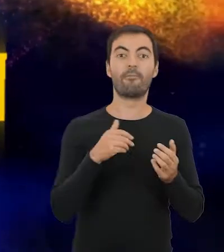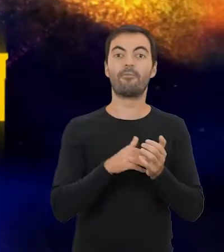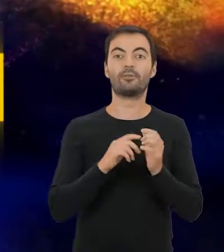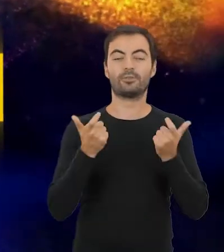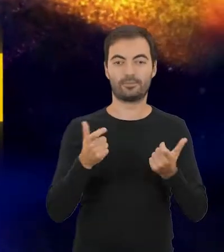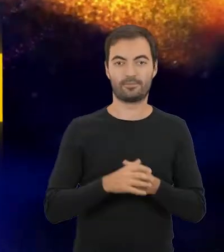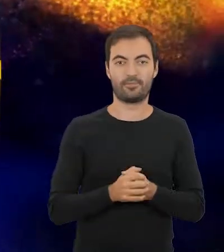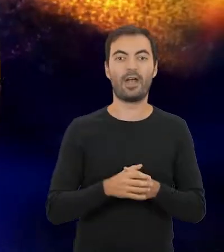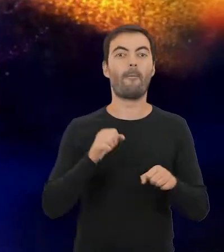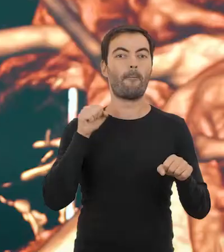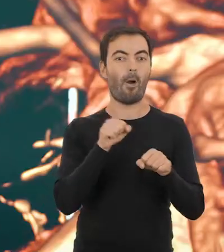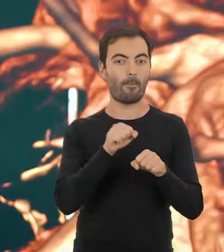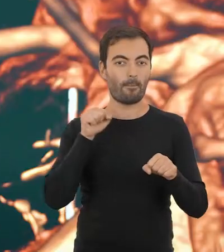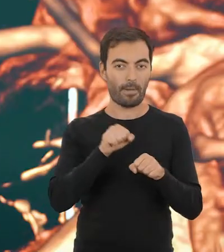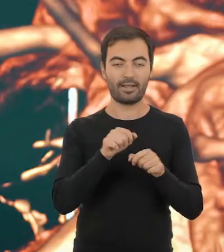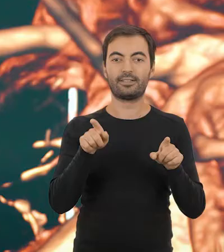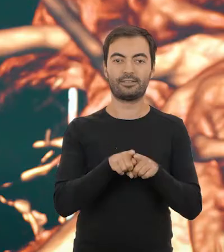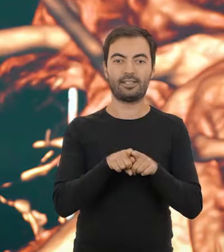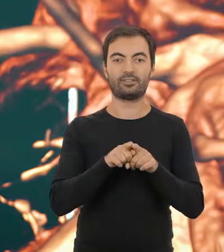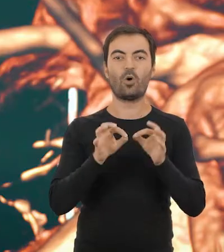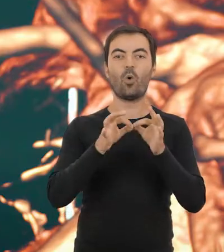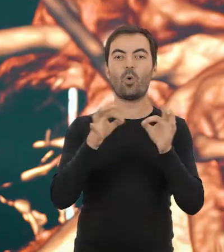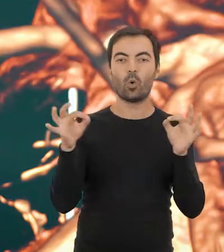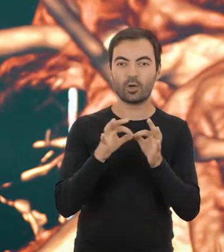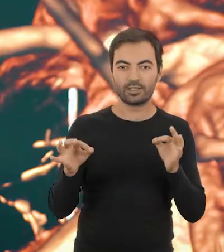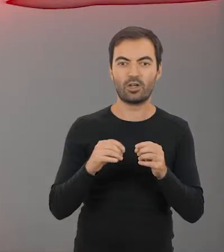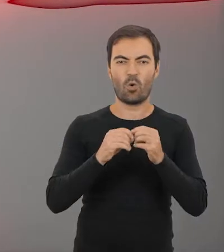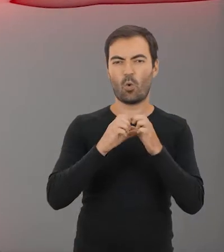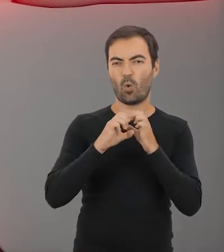potrzebna jest nie tylko pompa, ale także sieć rurek i rur.